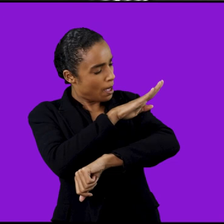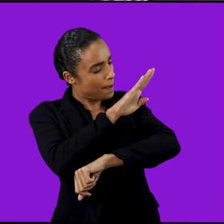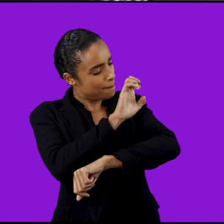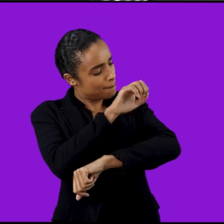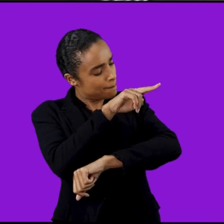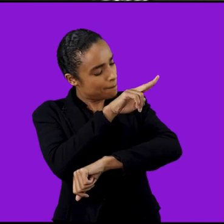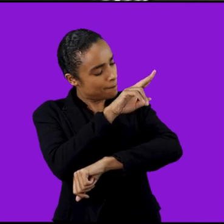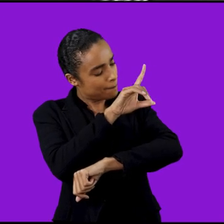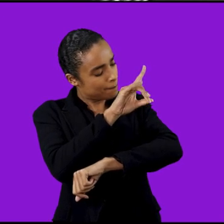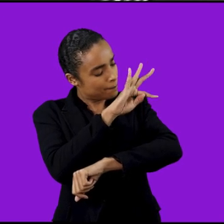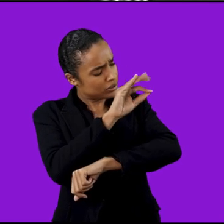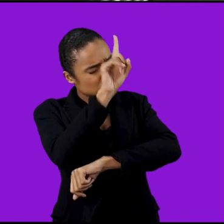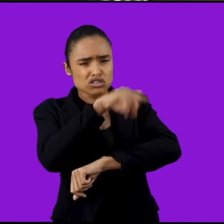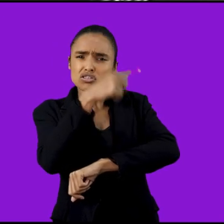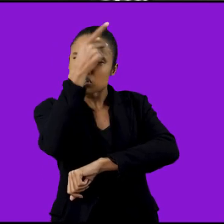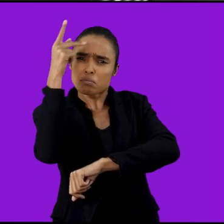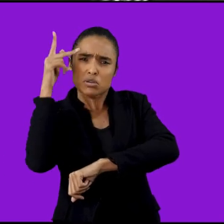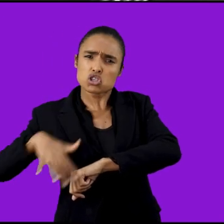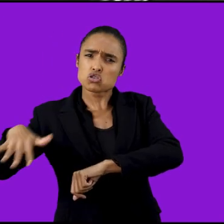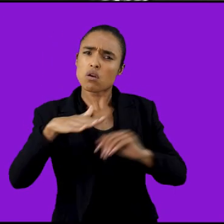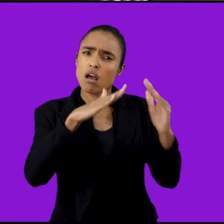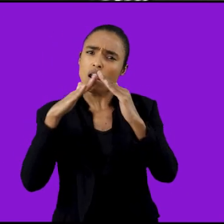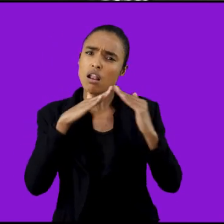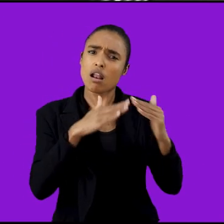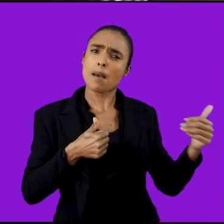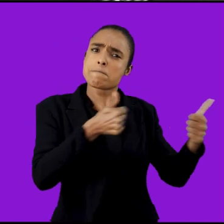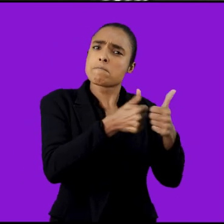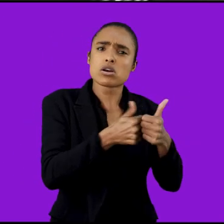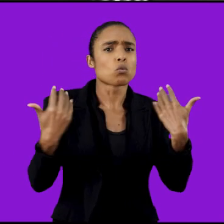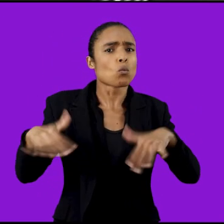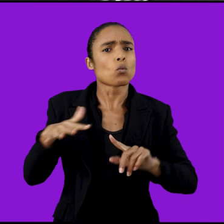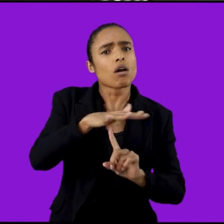uma história de que teve uma coisa dos moradores que não queria que o evento acontecesse lá?